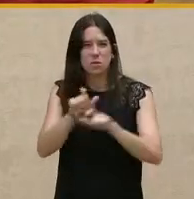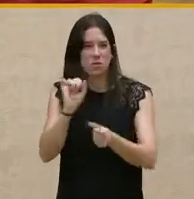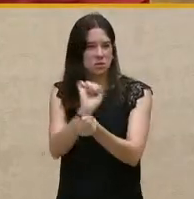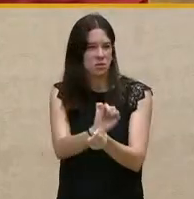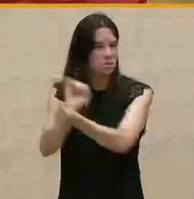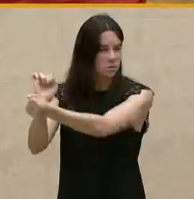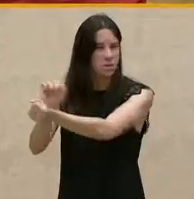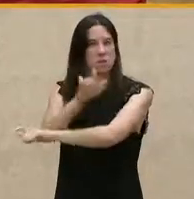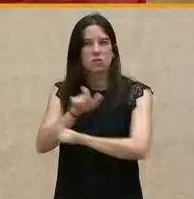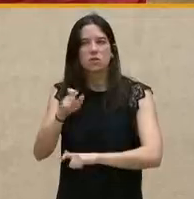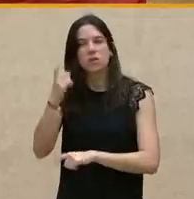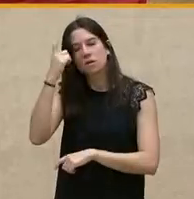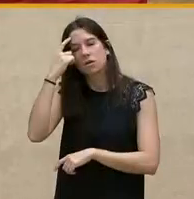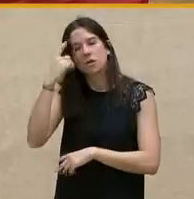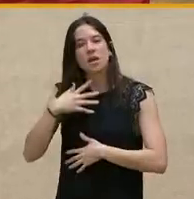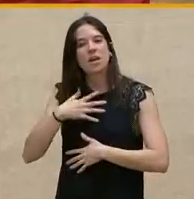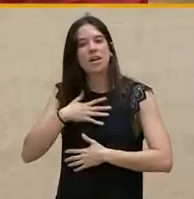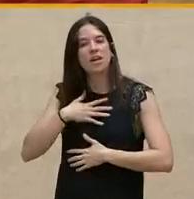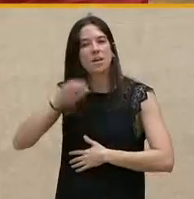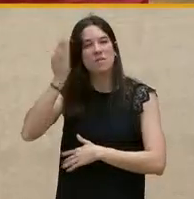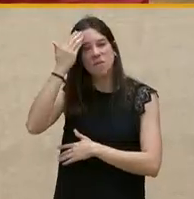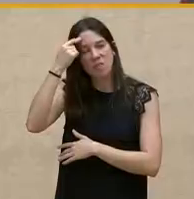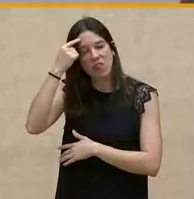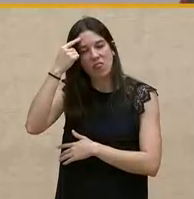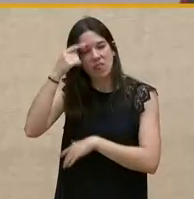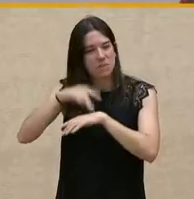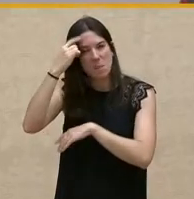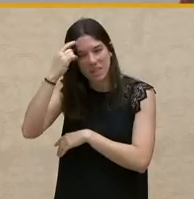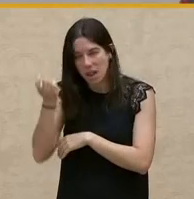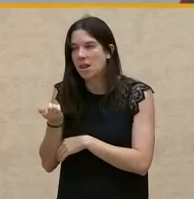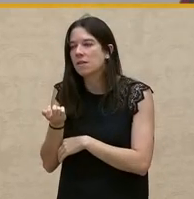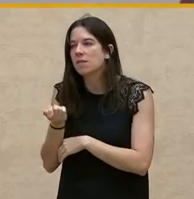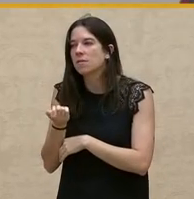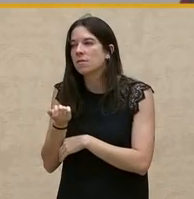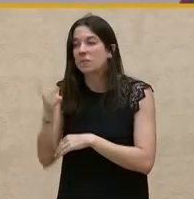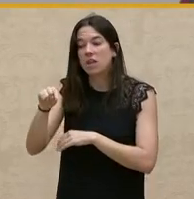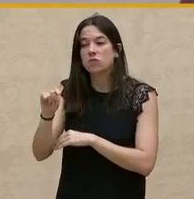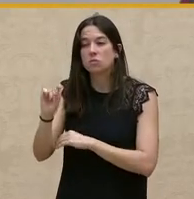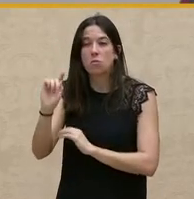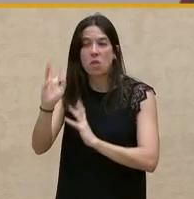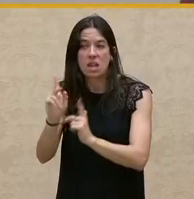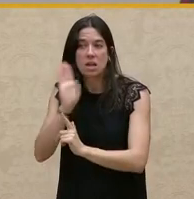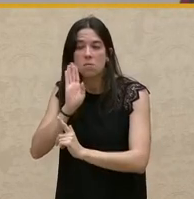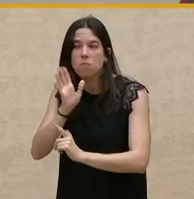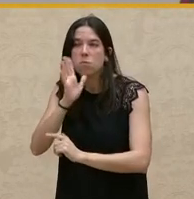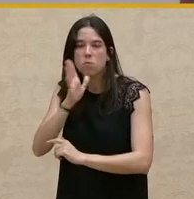personas con enfermedad mental, que delinquen porque son enfermos mentales agresivos,